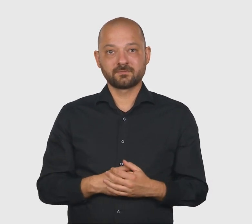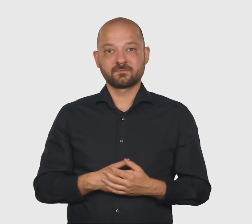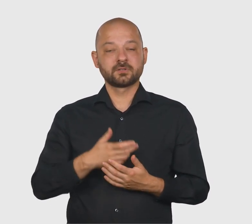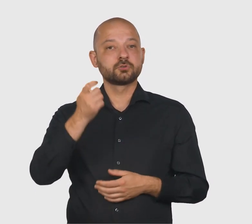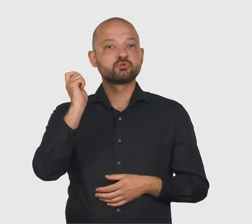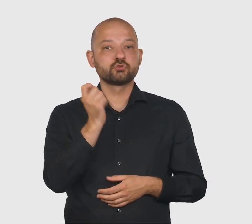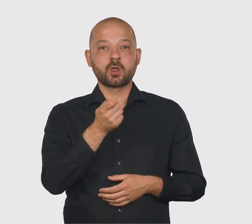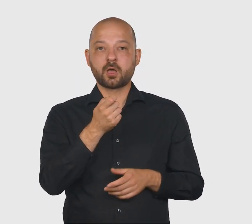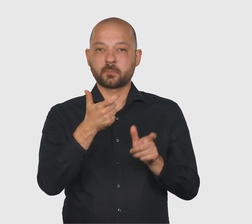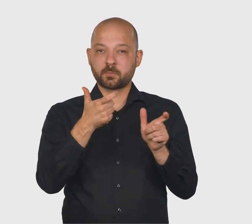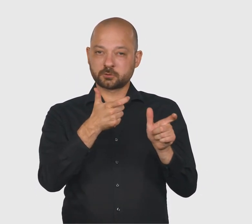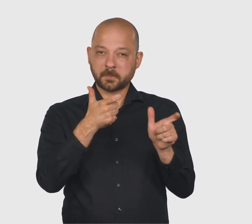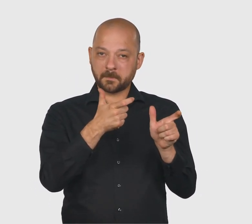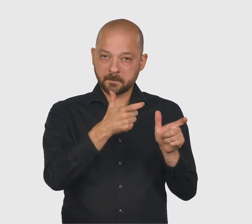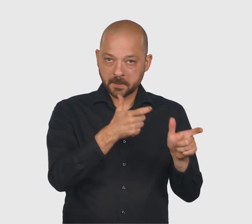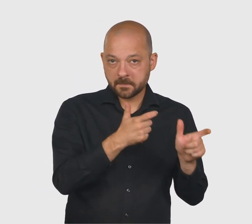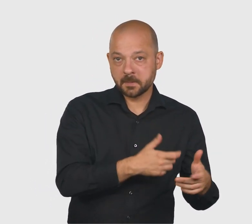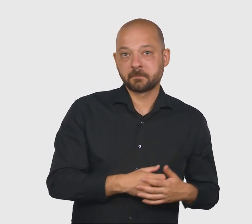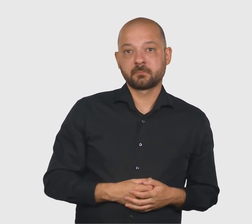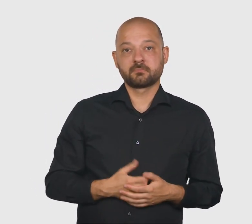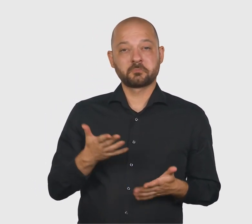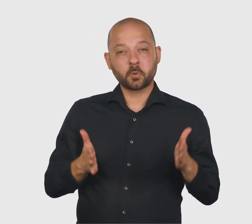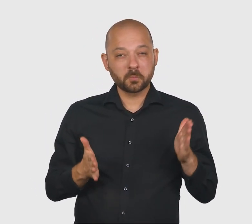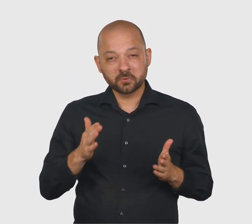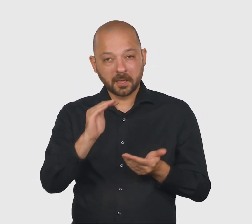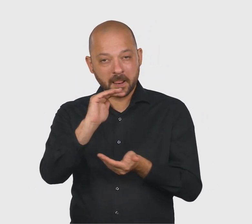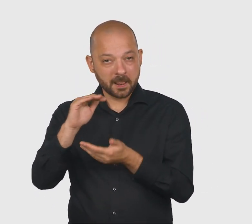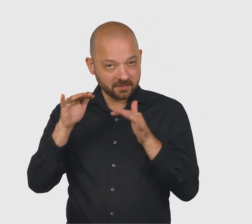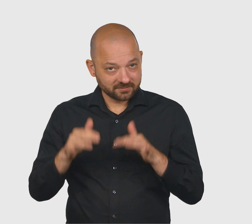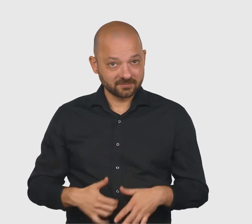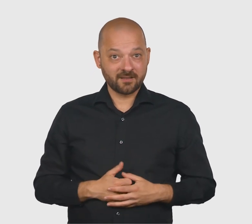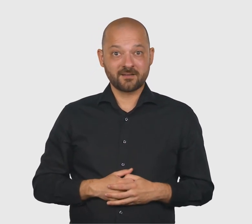eine Schlagbohrmaschine oder kleine Roboter.